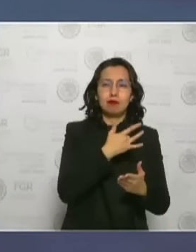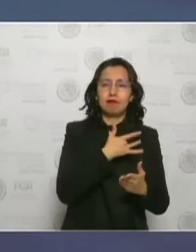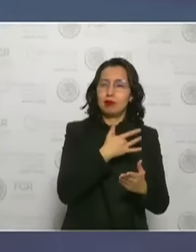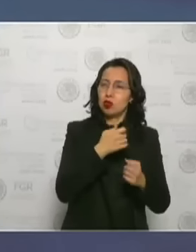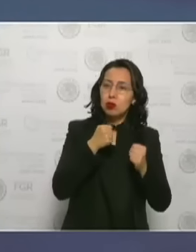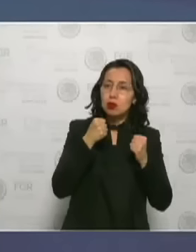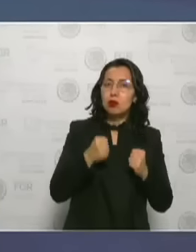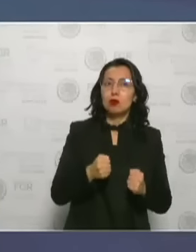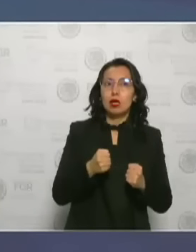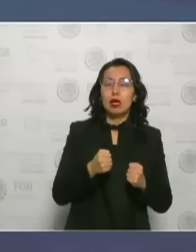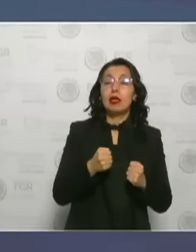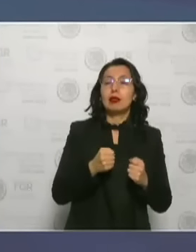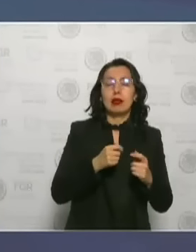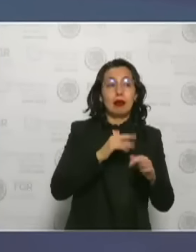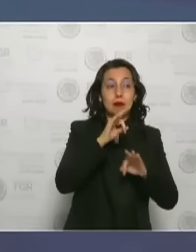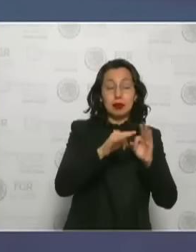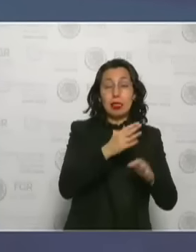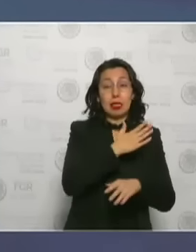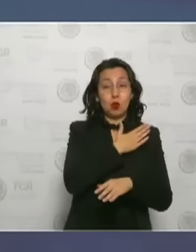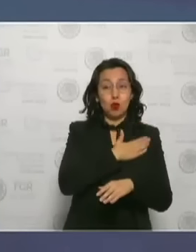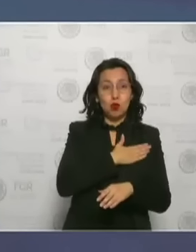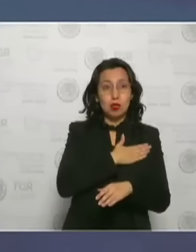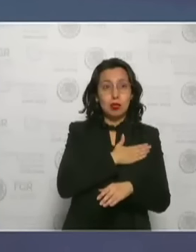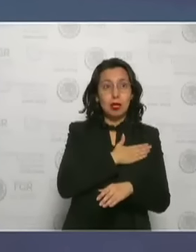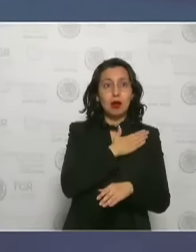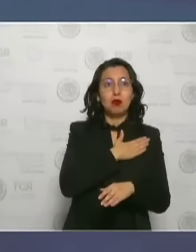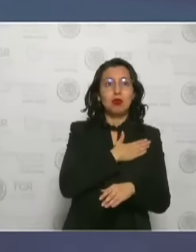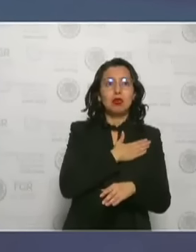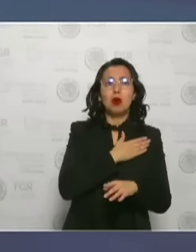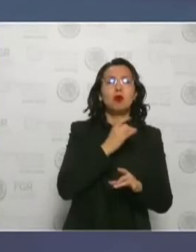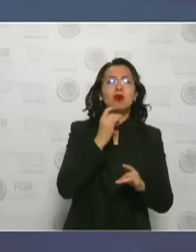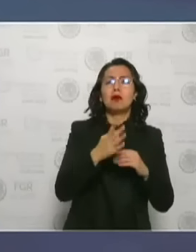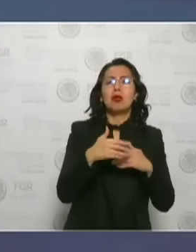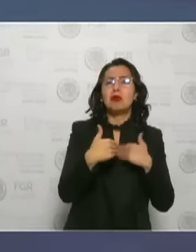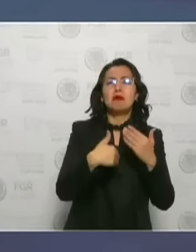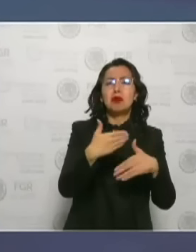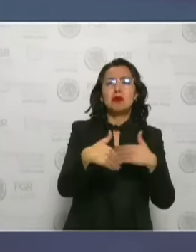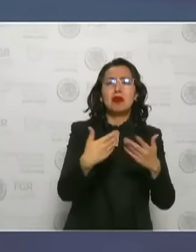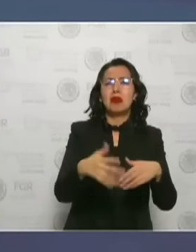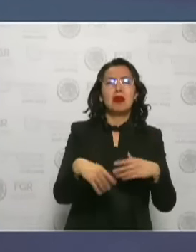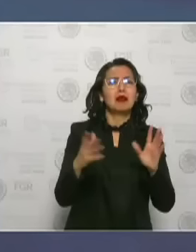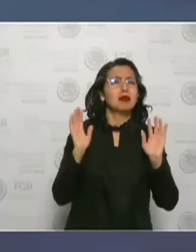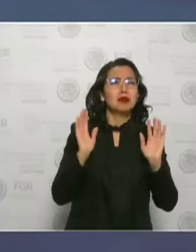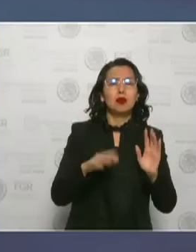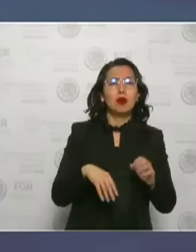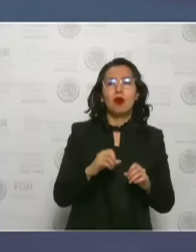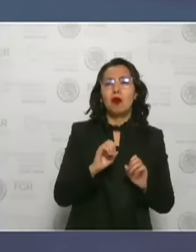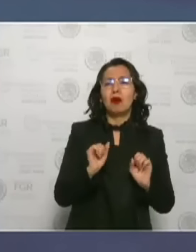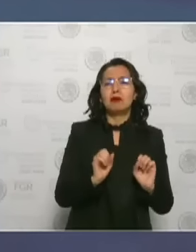de que la procuración de justicia no puede ser un trámite burocrático ni una estadística. Es